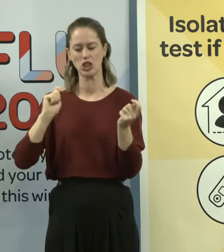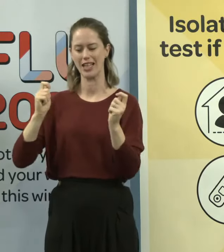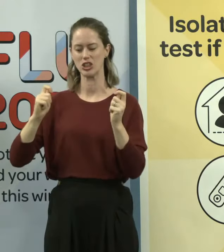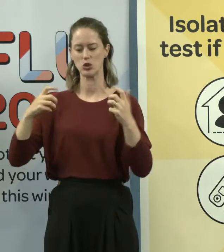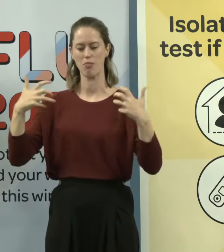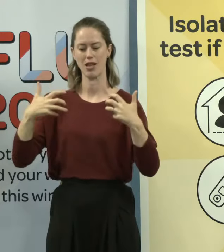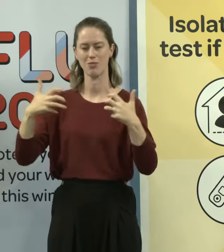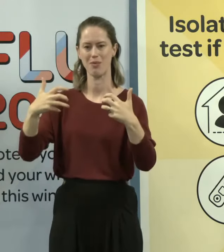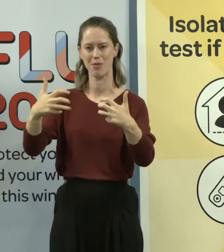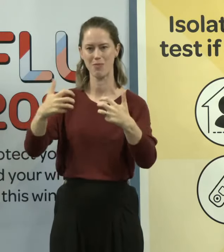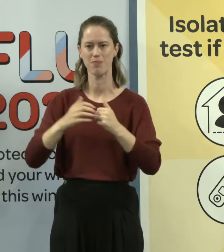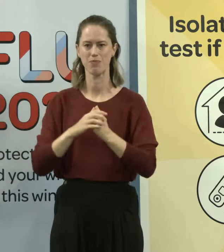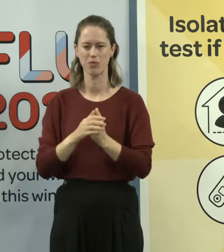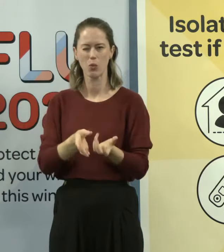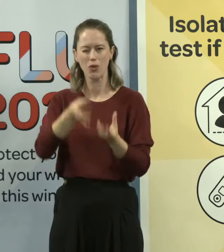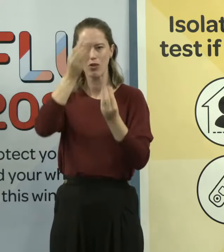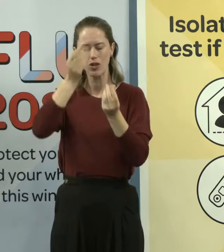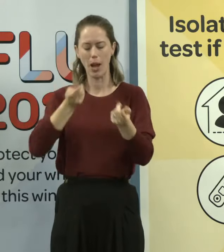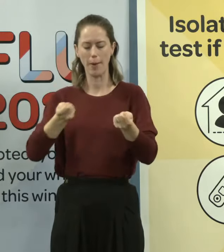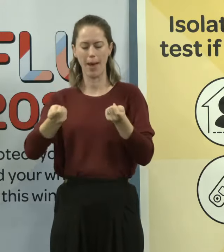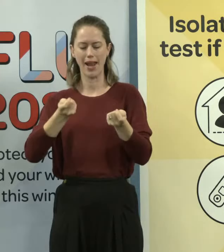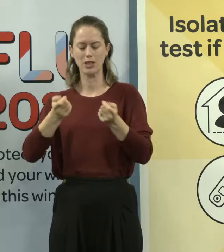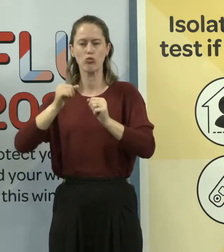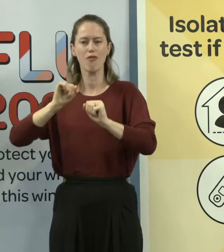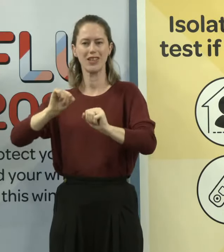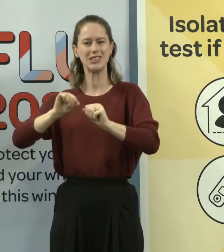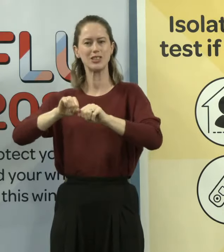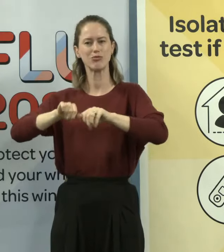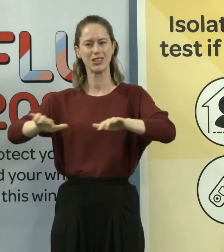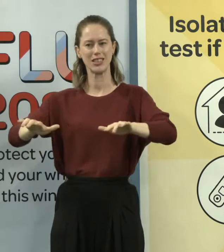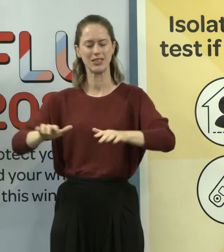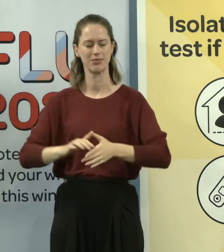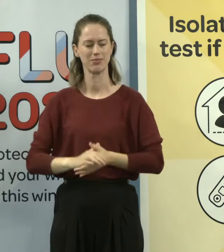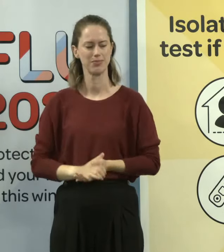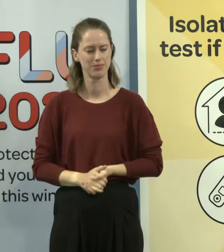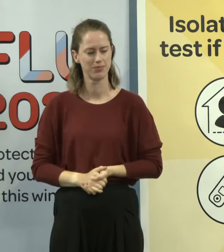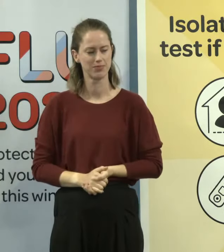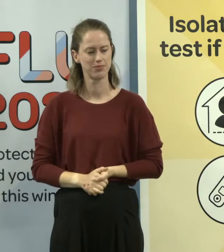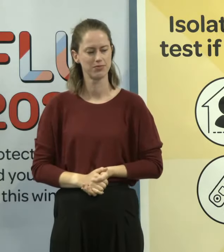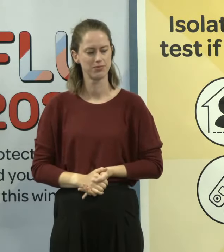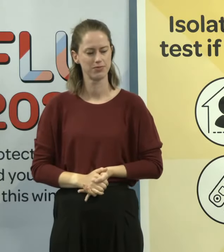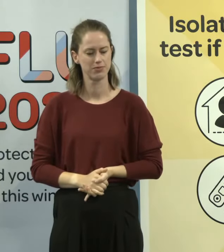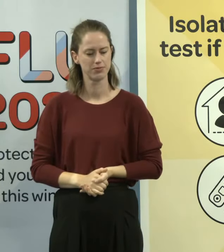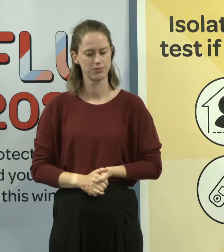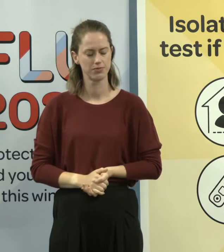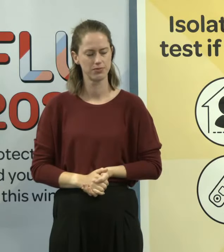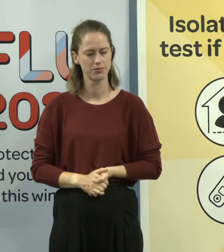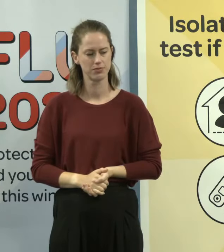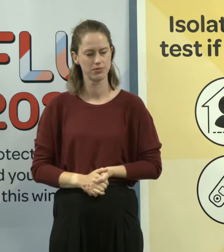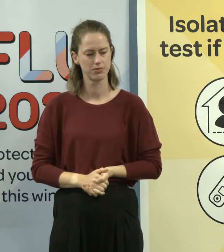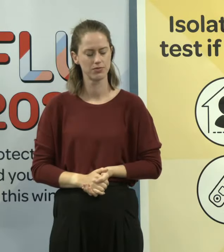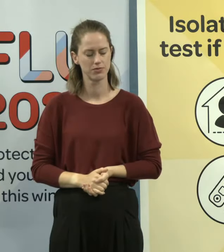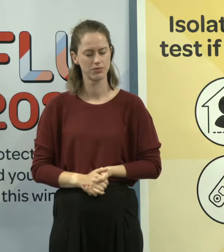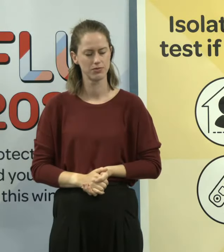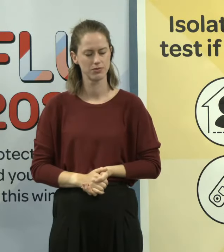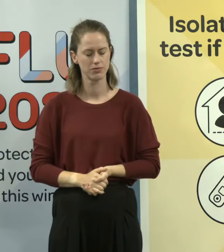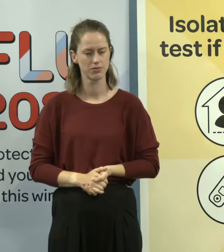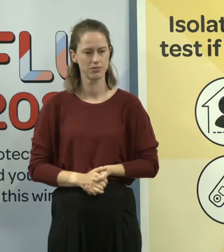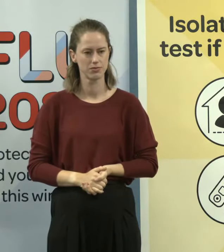huringa i roto i nga tohutohu me nga huarahi, pera i a maatau i